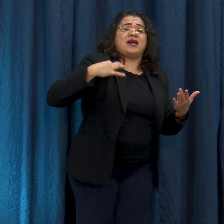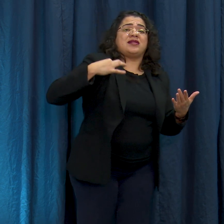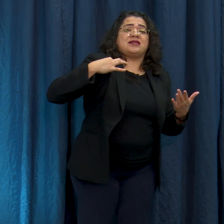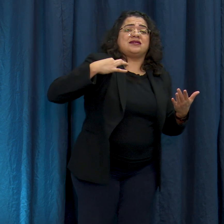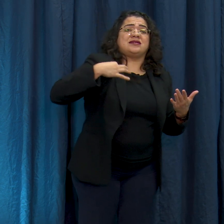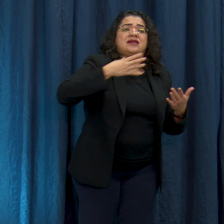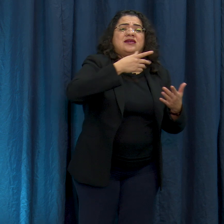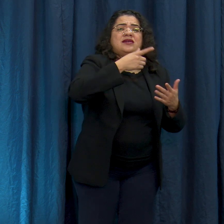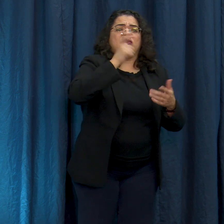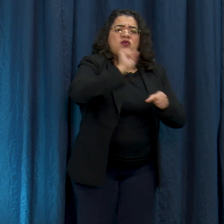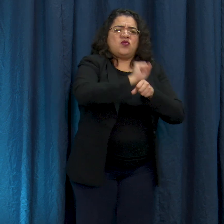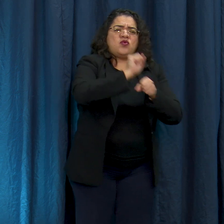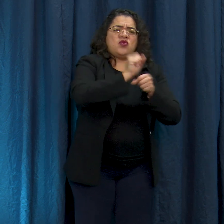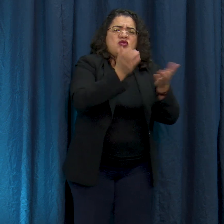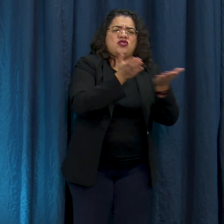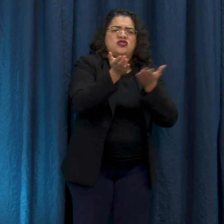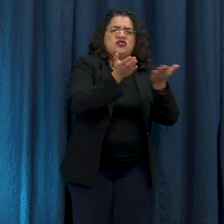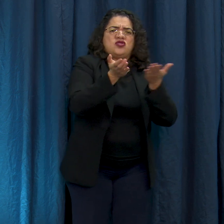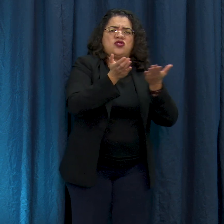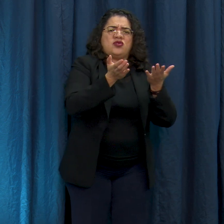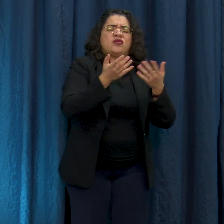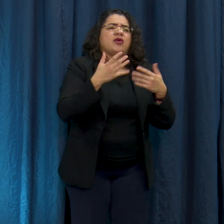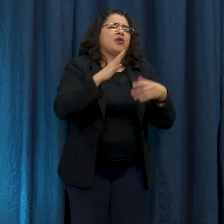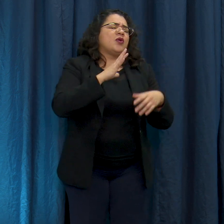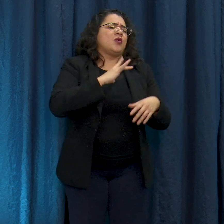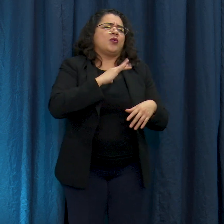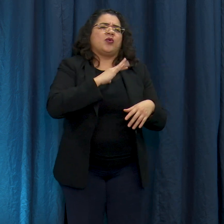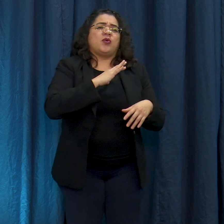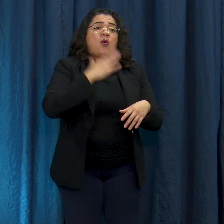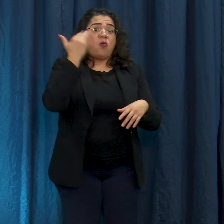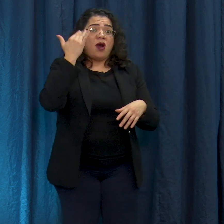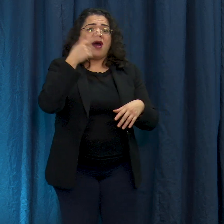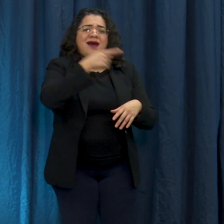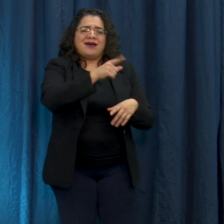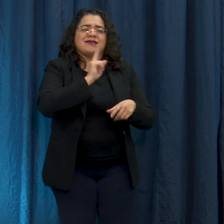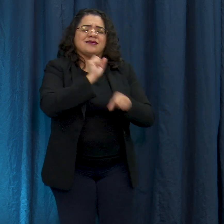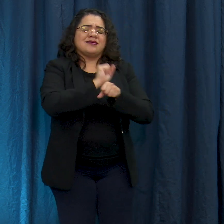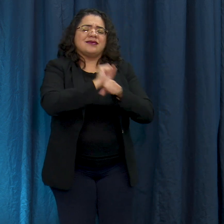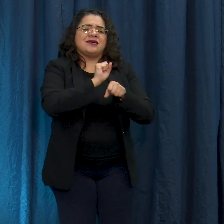Stassi dose table sido karpas en diferentes hospitals en la ciudad a long